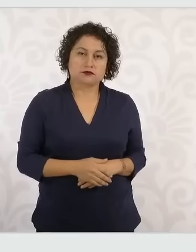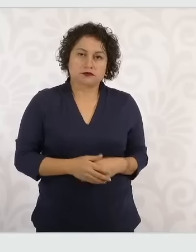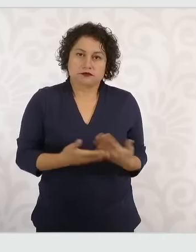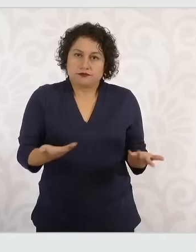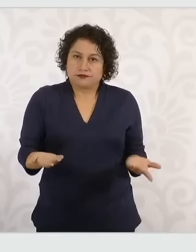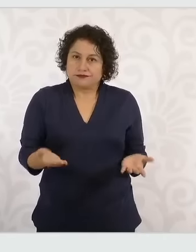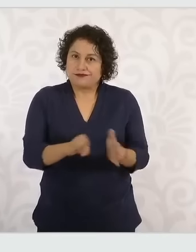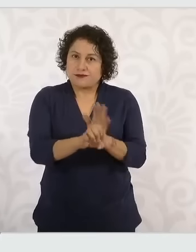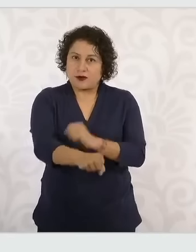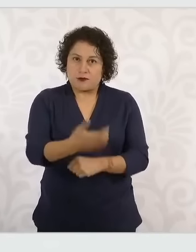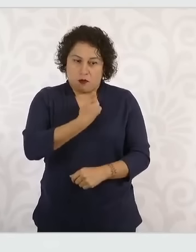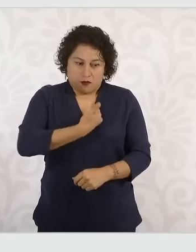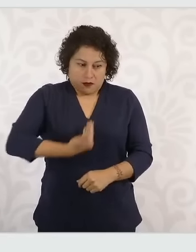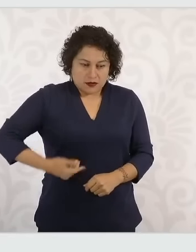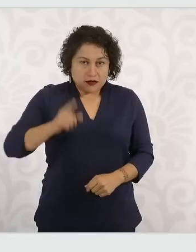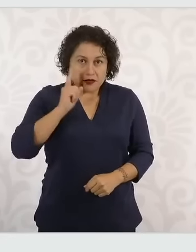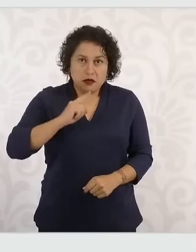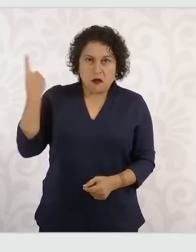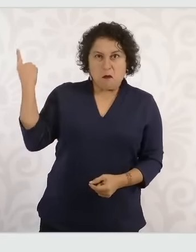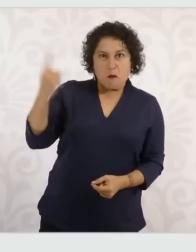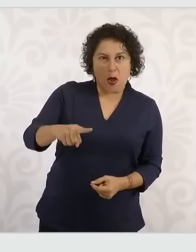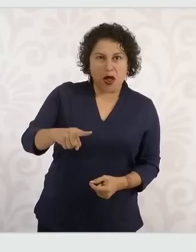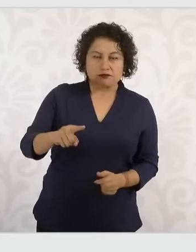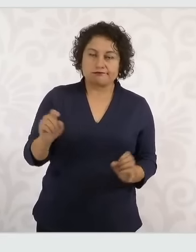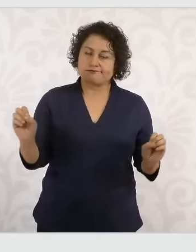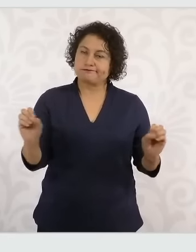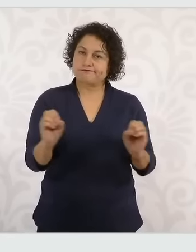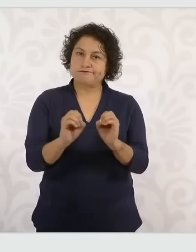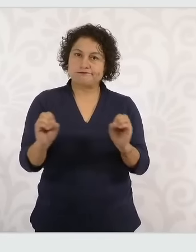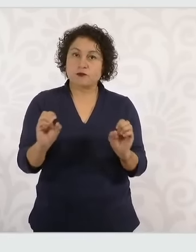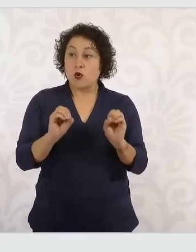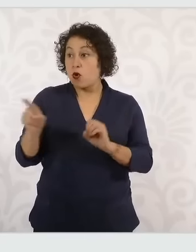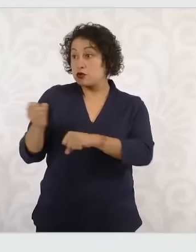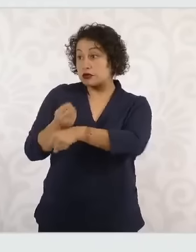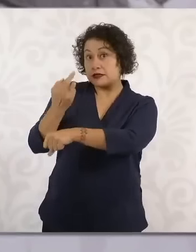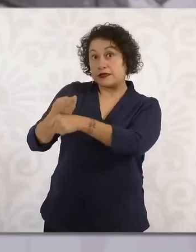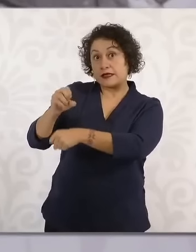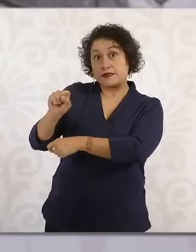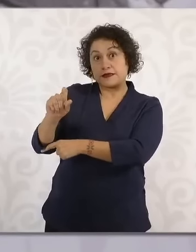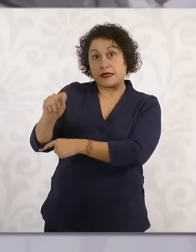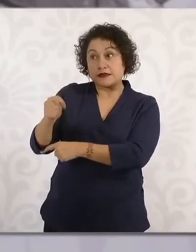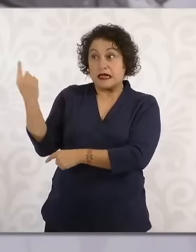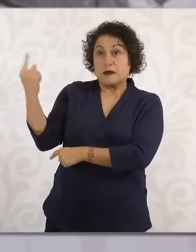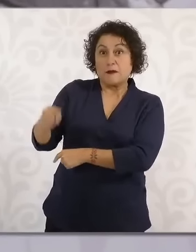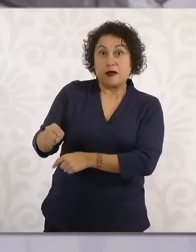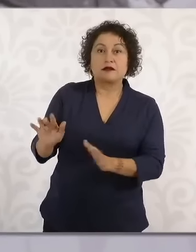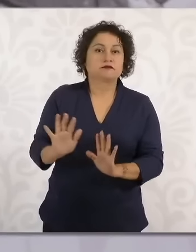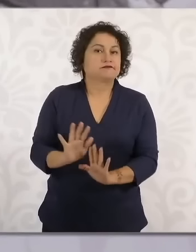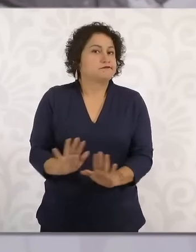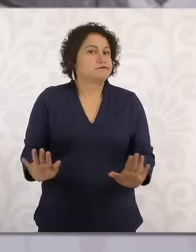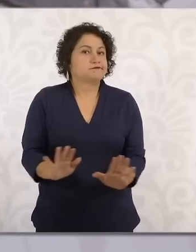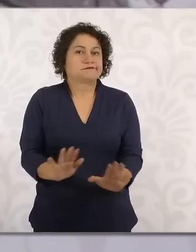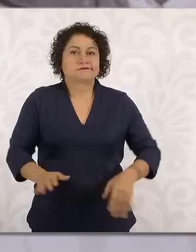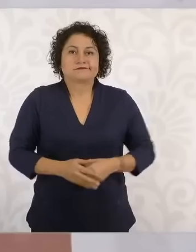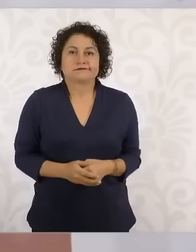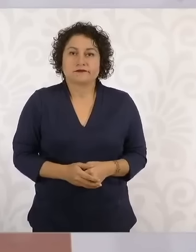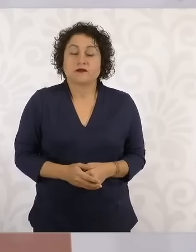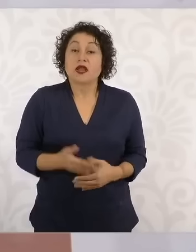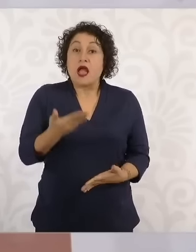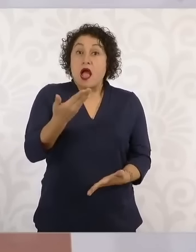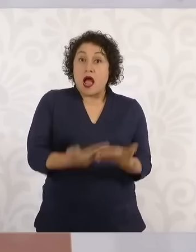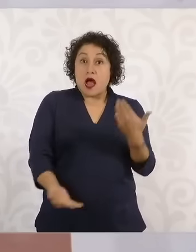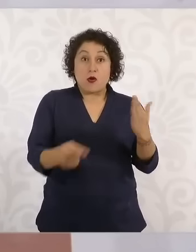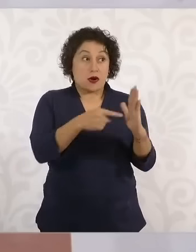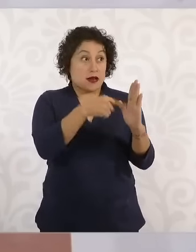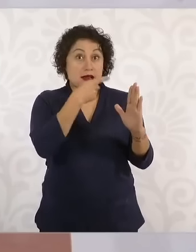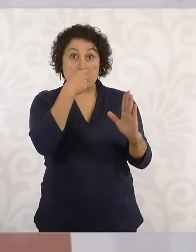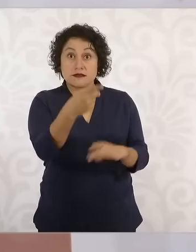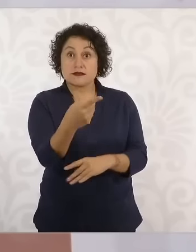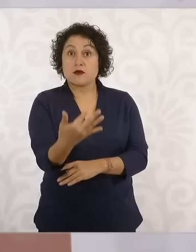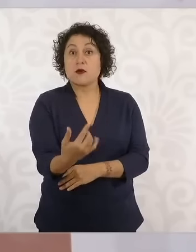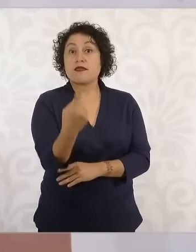algo particular o eh, ¿por qué ahora son 51,000? Porque la ley también dice que se va actualizando.